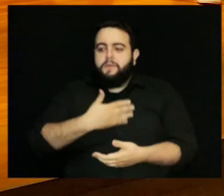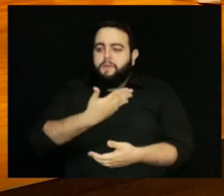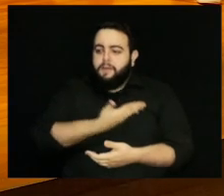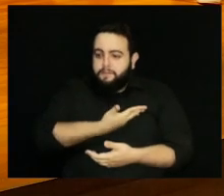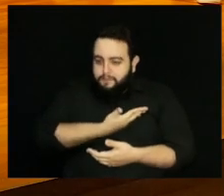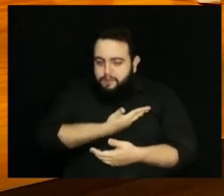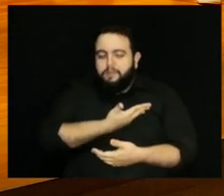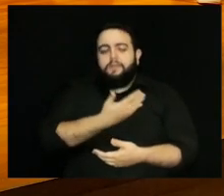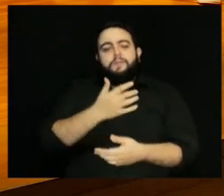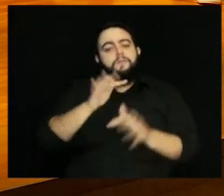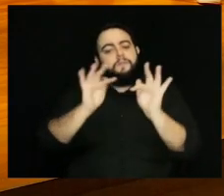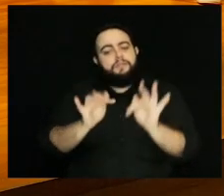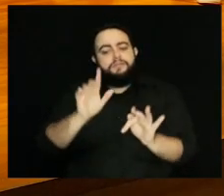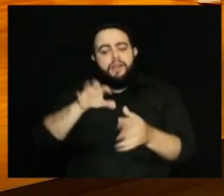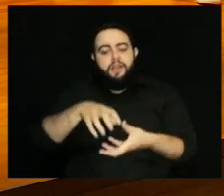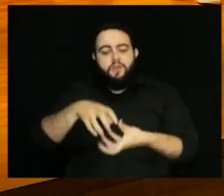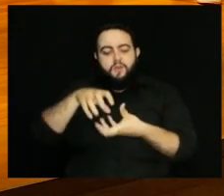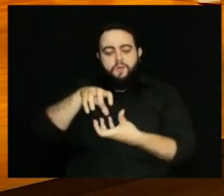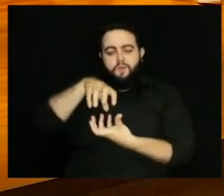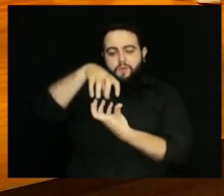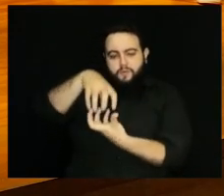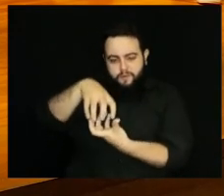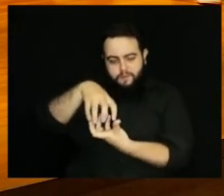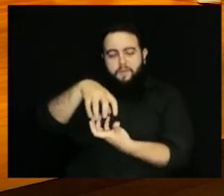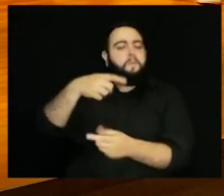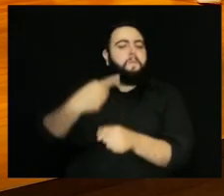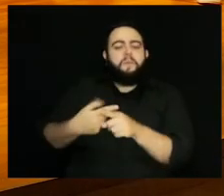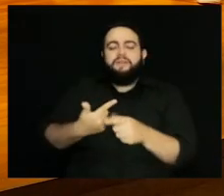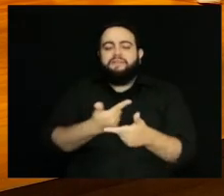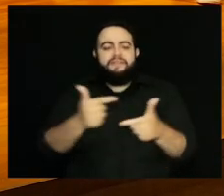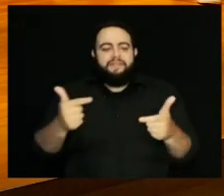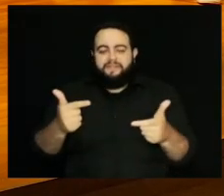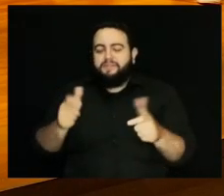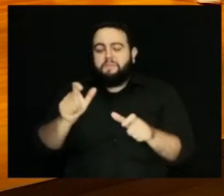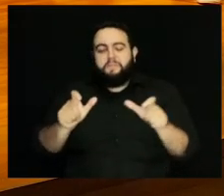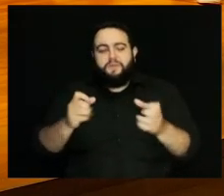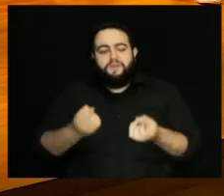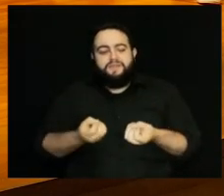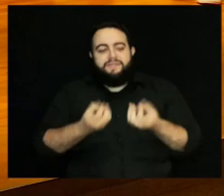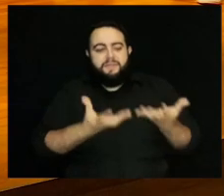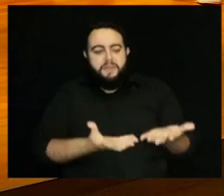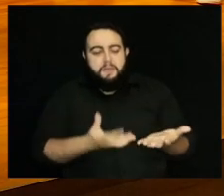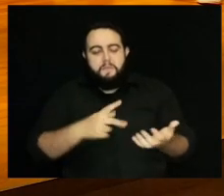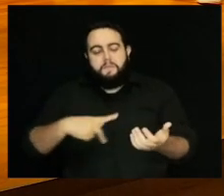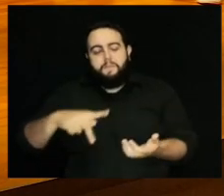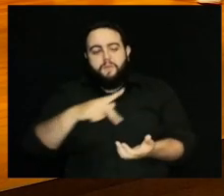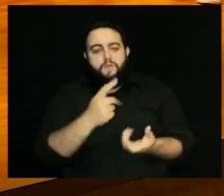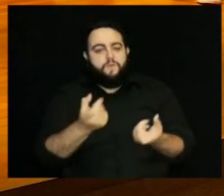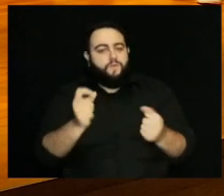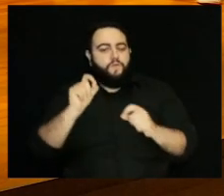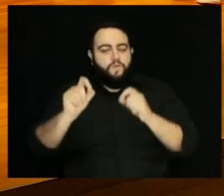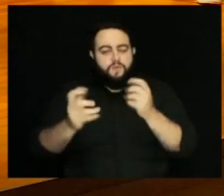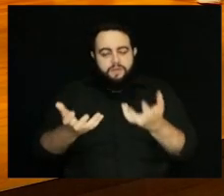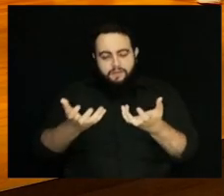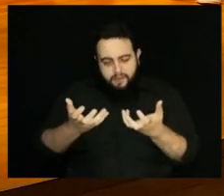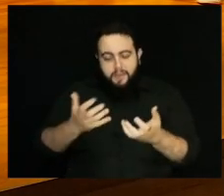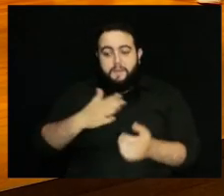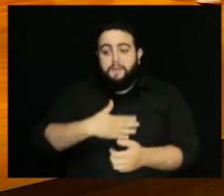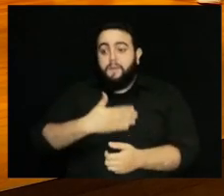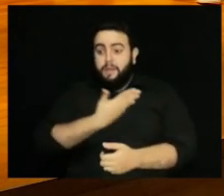é um ovo em pé porque ninguém quer dar ao povo o que ele quer. Meu amigo a felicidade é um ovo em